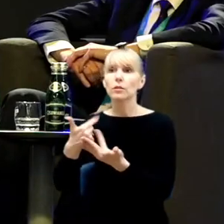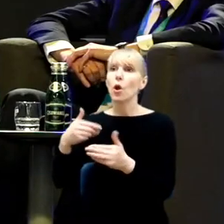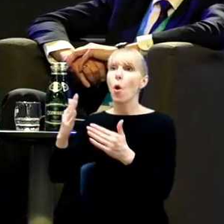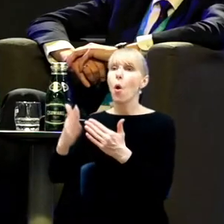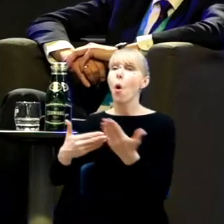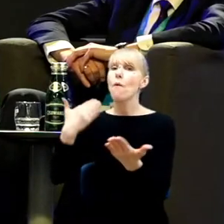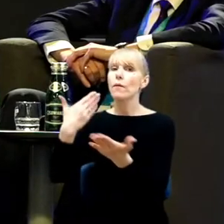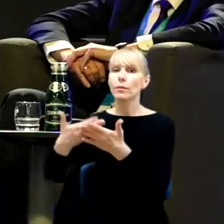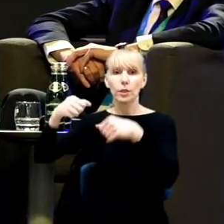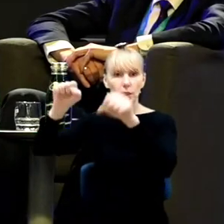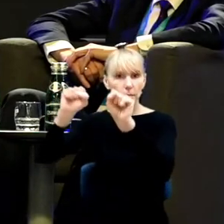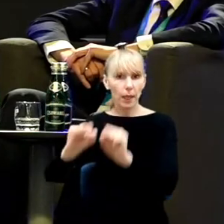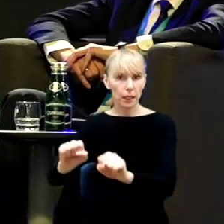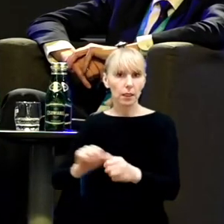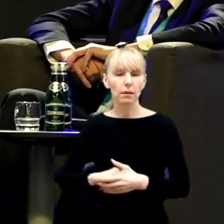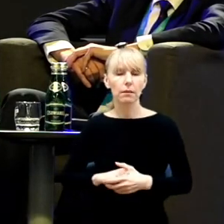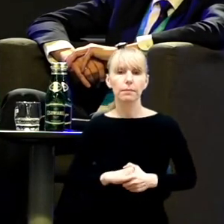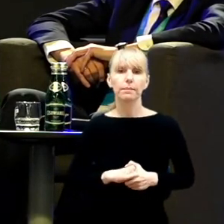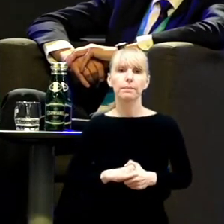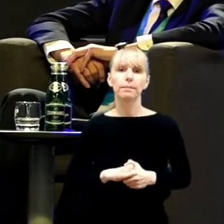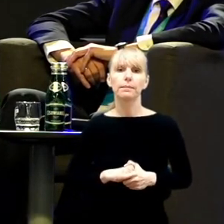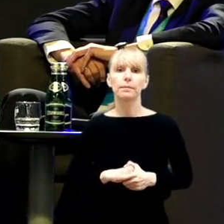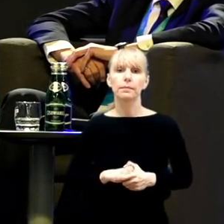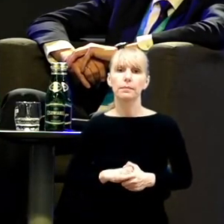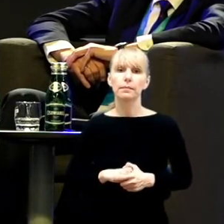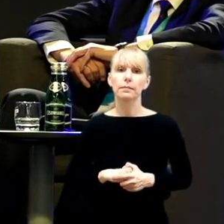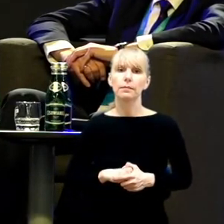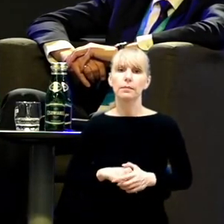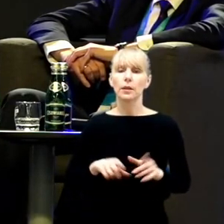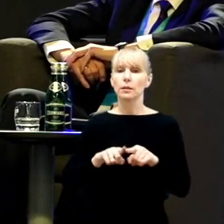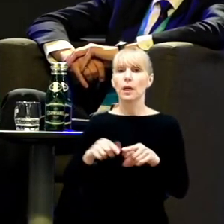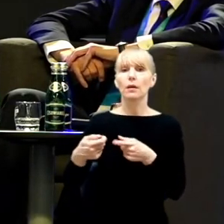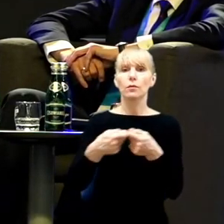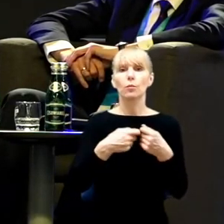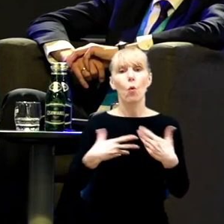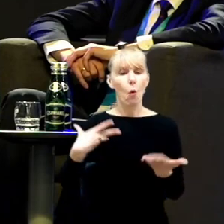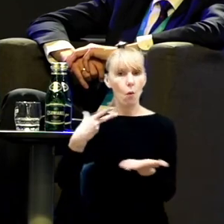Jest możliwość współfinansowania przedsięwzięć w ramach FTIR-u,